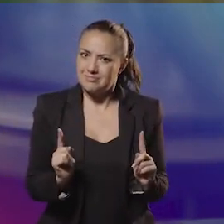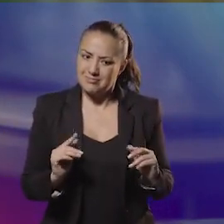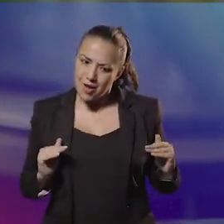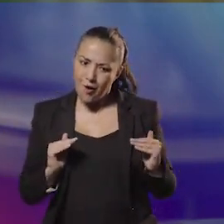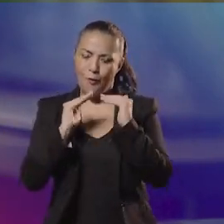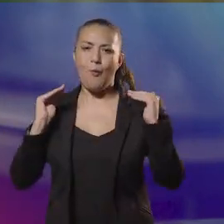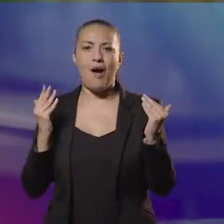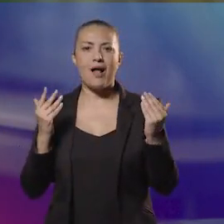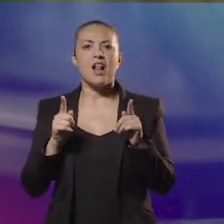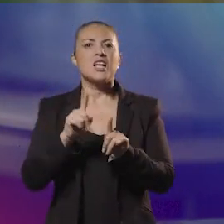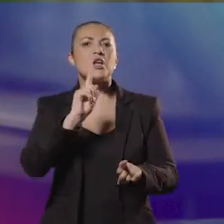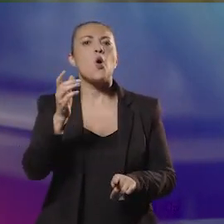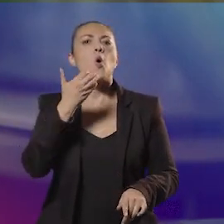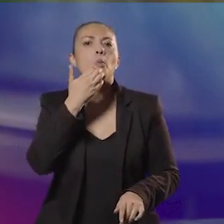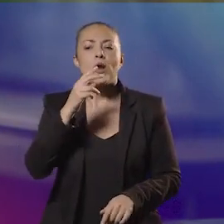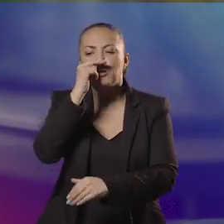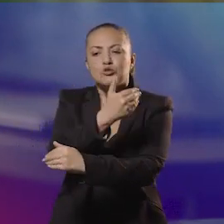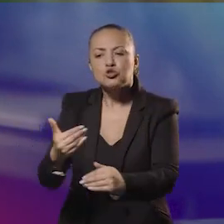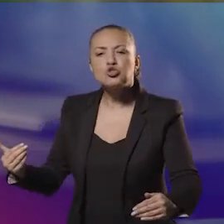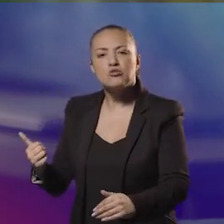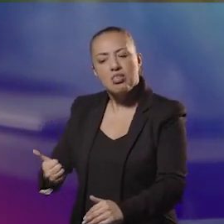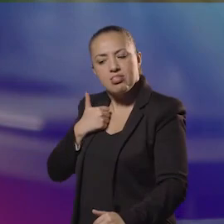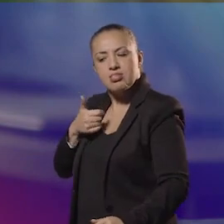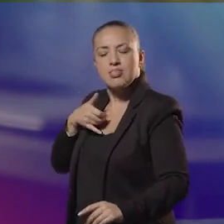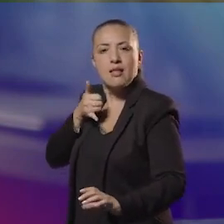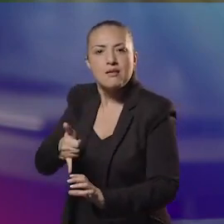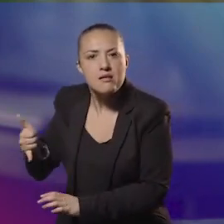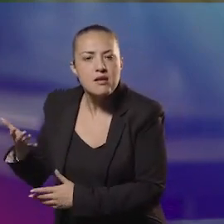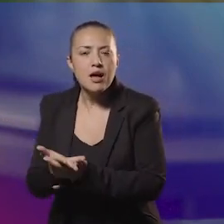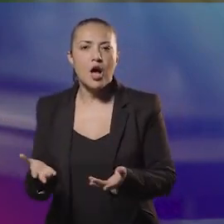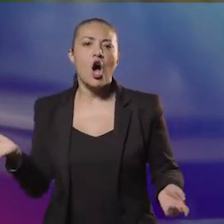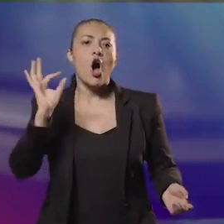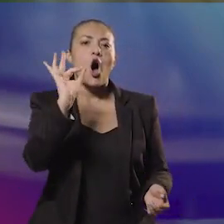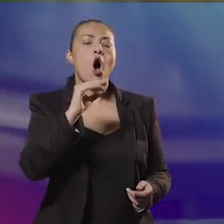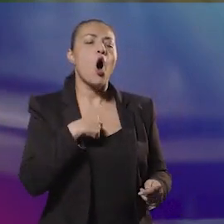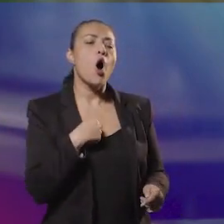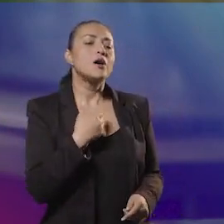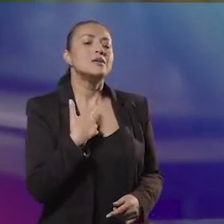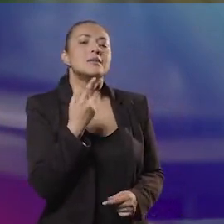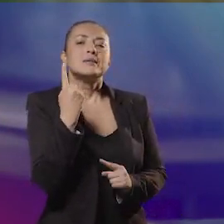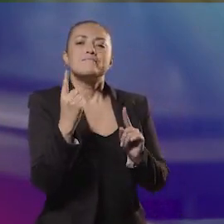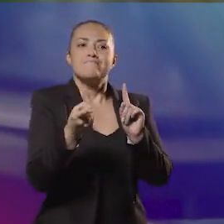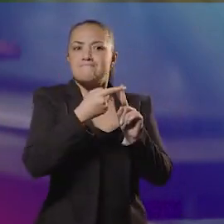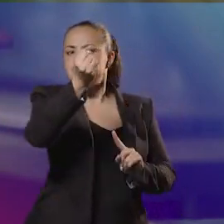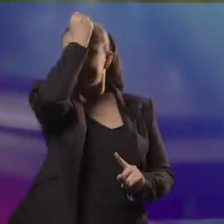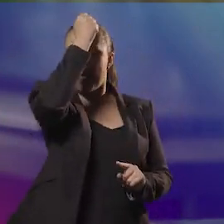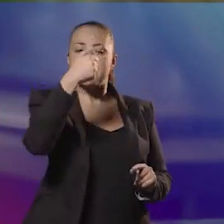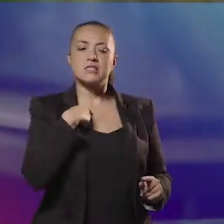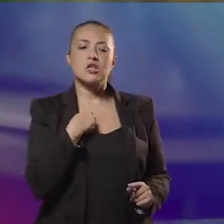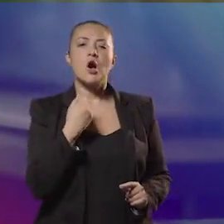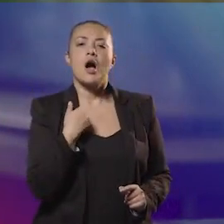Quiere decir que no haya pedofilia, eso quiere decir que no haya una relación en la que mi placer prima sobre el tuyo.